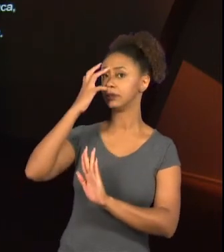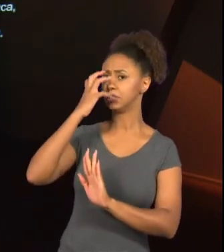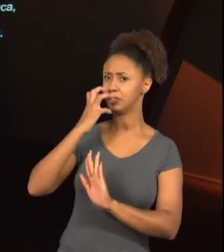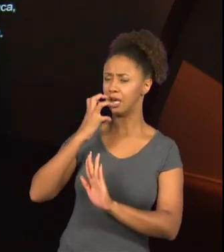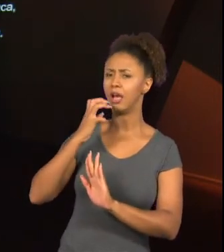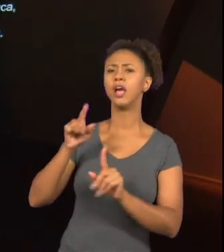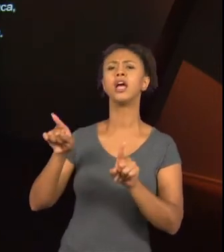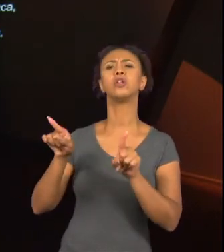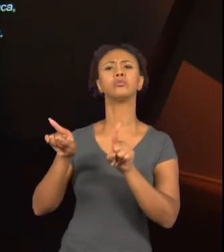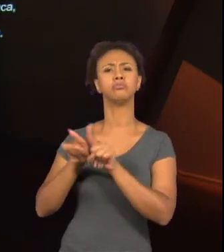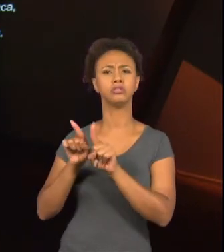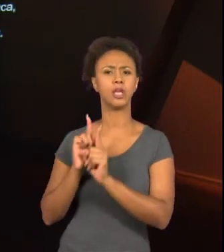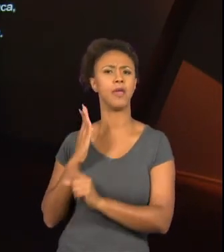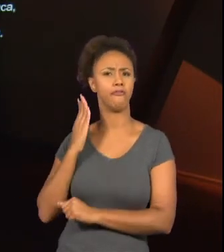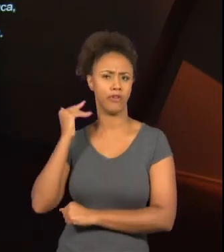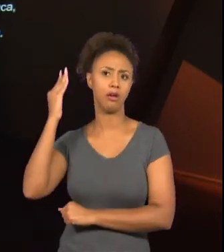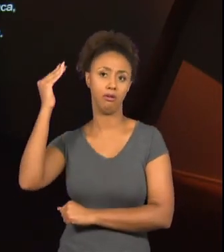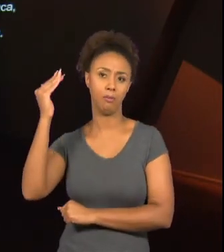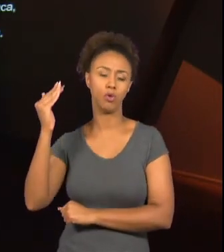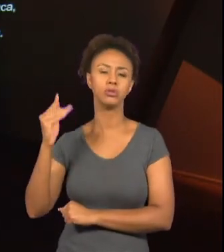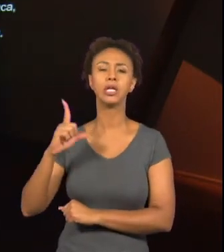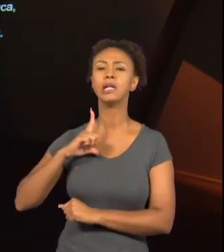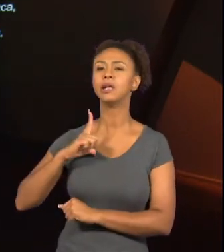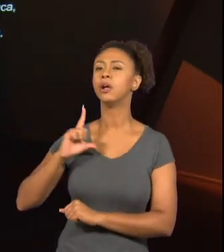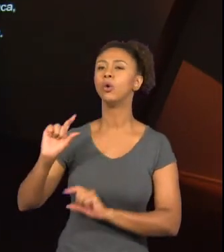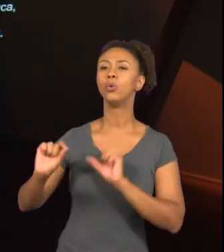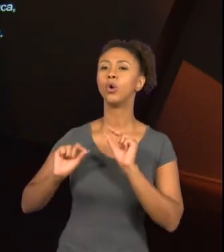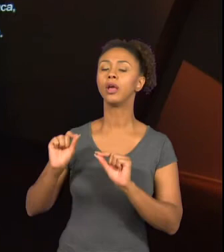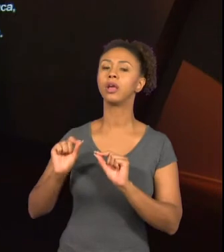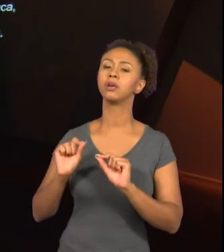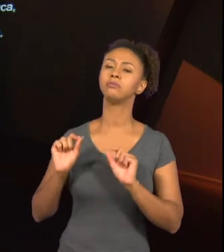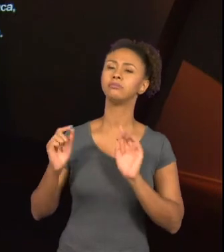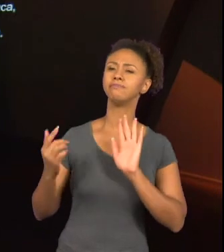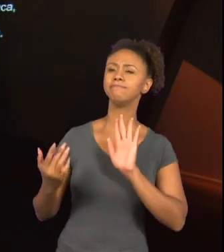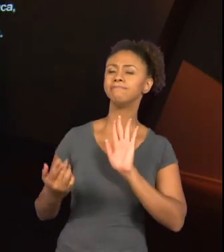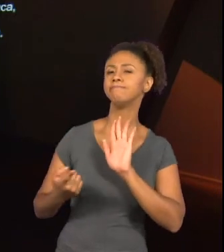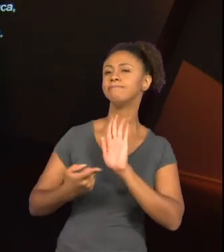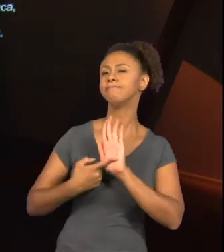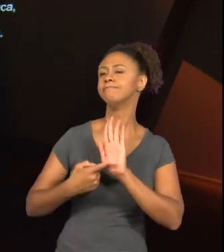PERSPICÁCIA E UMA IRONIA POR PARTE DESSE DISCURSO